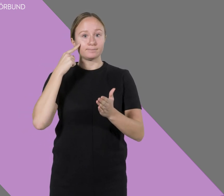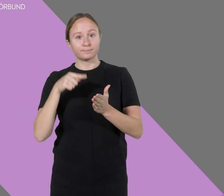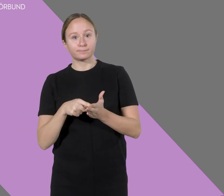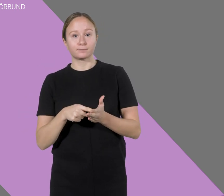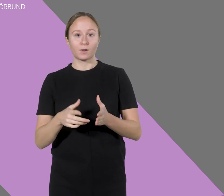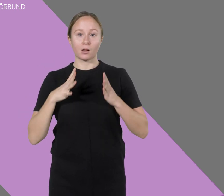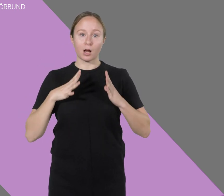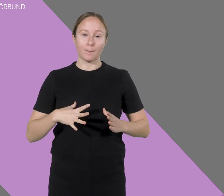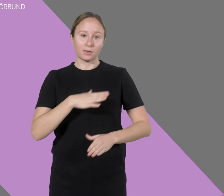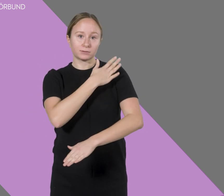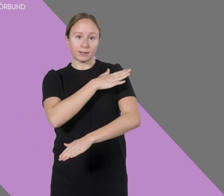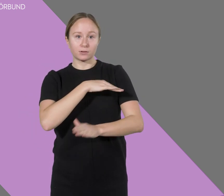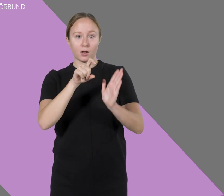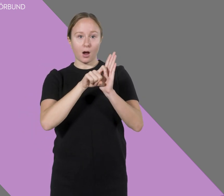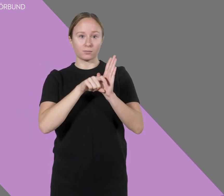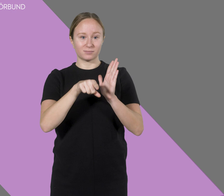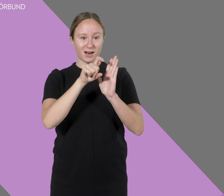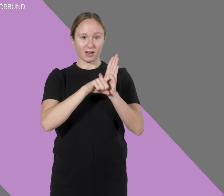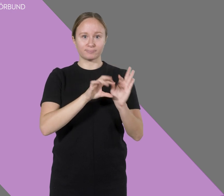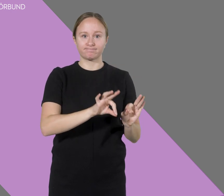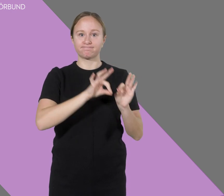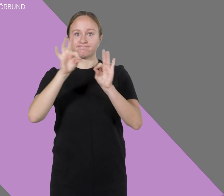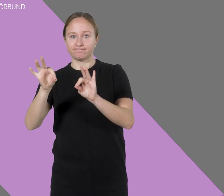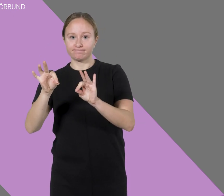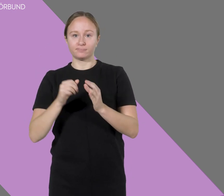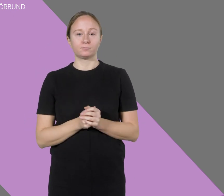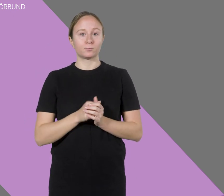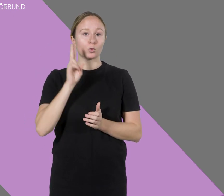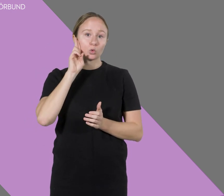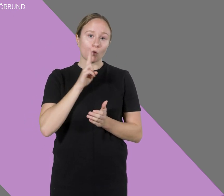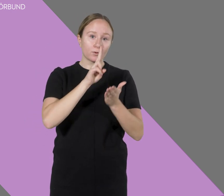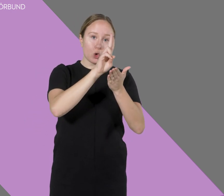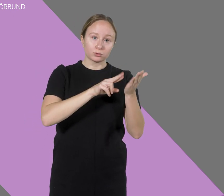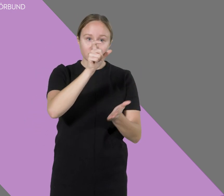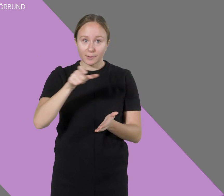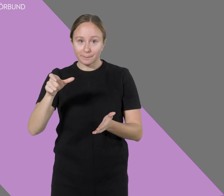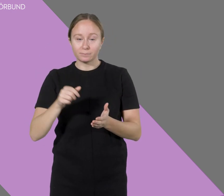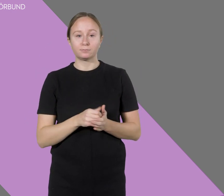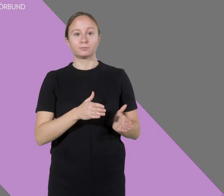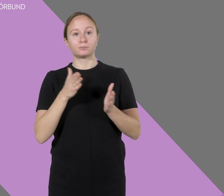senareläggningen av handikapptjänstlagen, döva konstnärer -